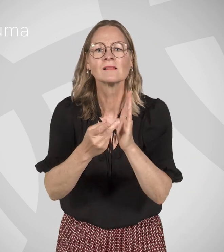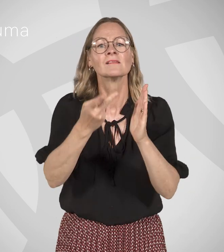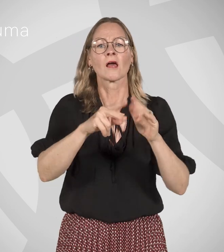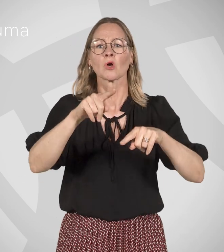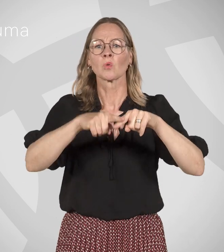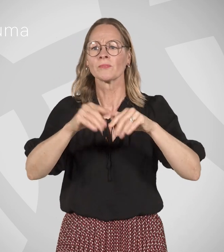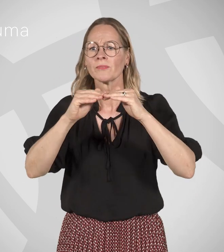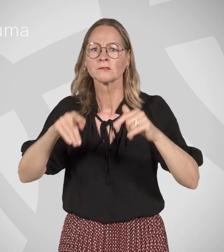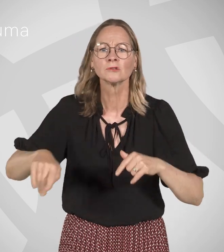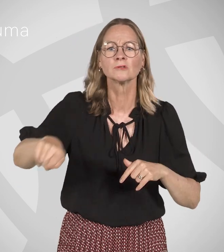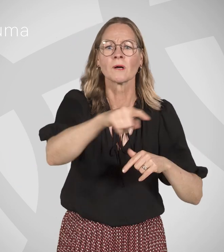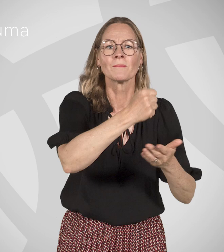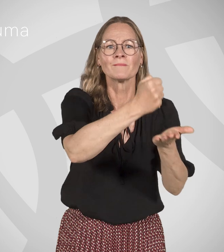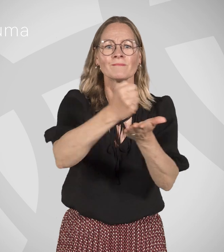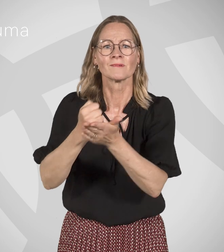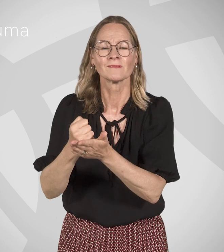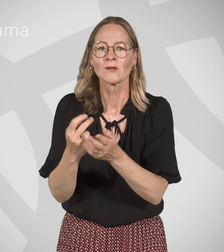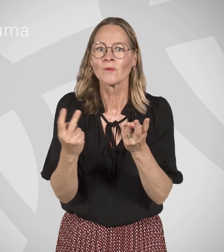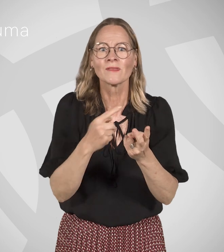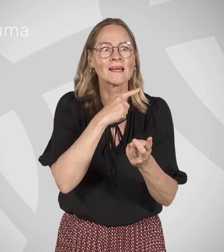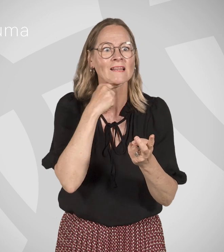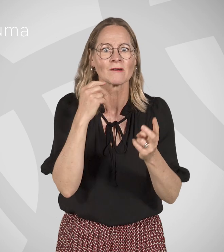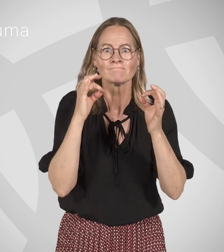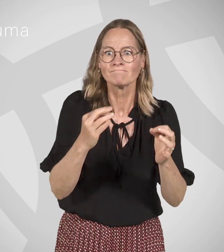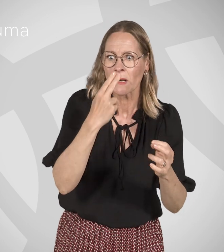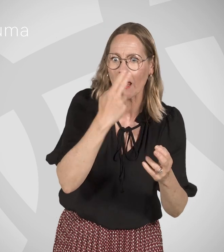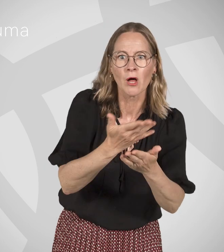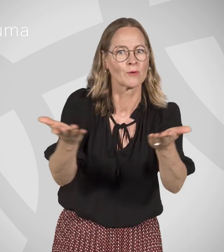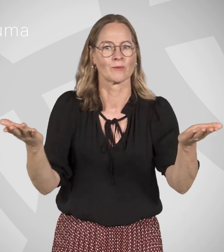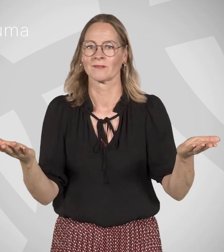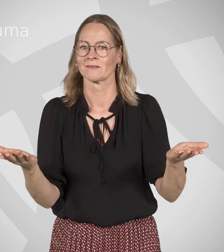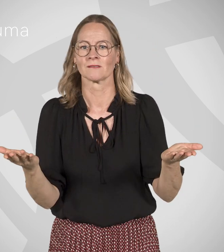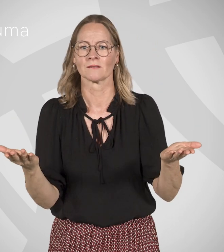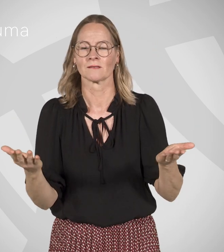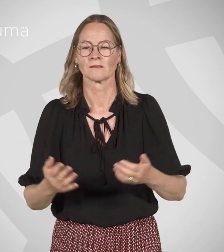eivät kuitenkaan vielä riittävästi näy lainsäädännössä - tai kuntatason päätöksenteossa.